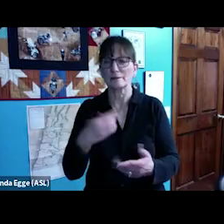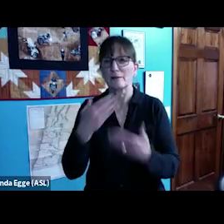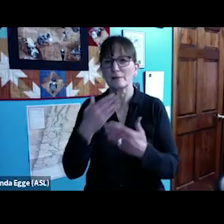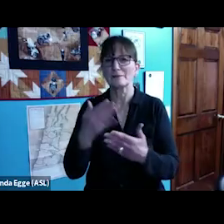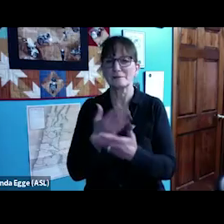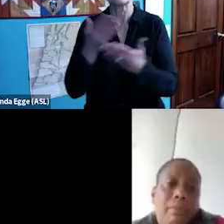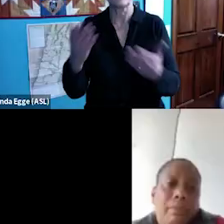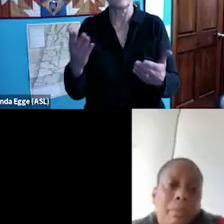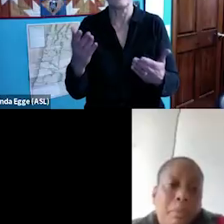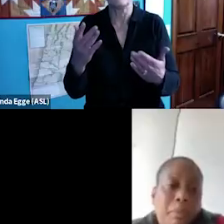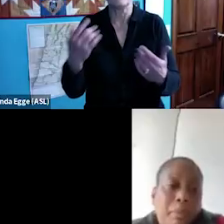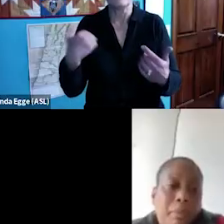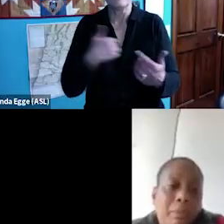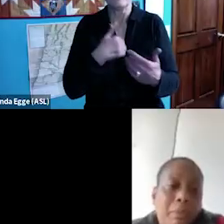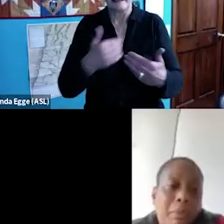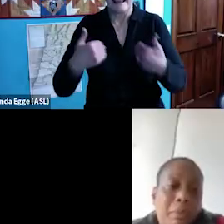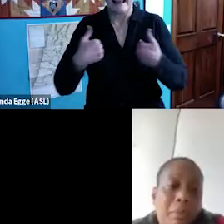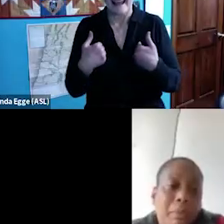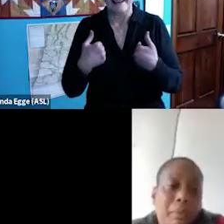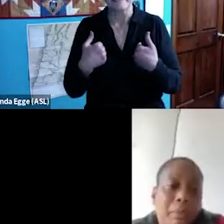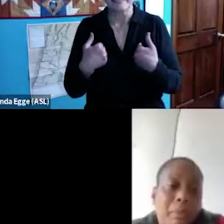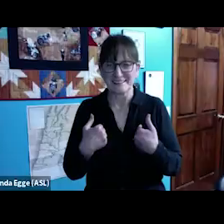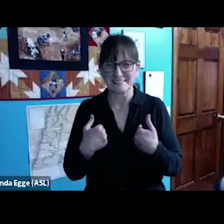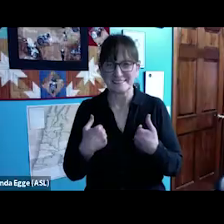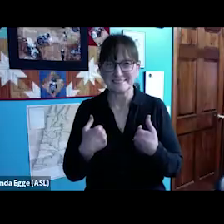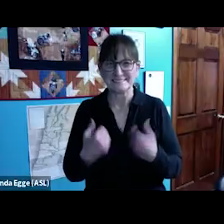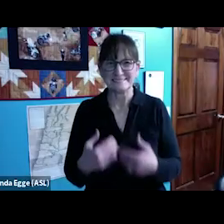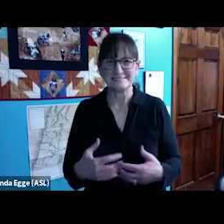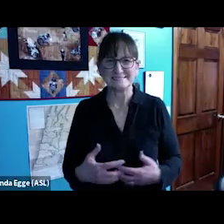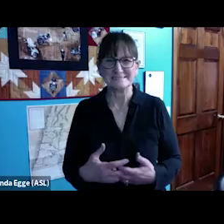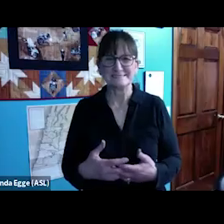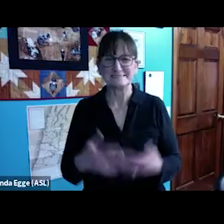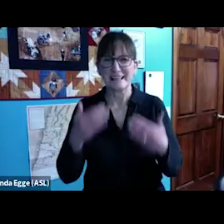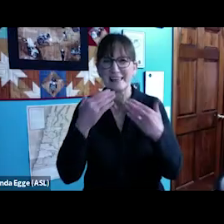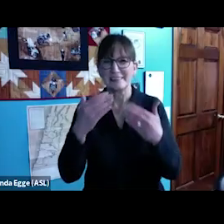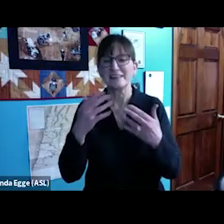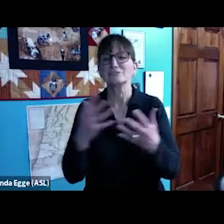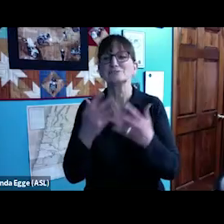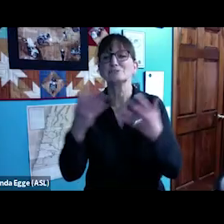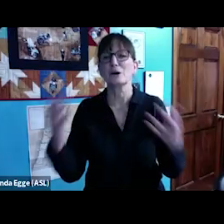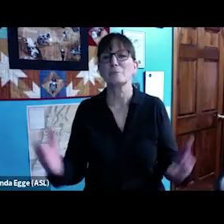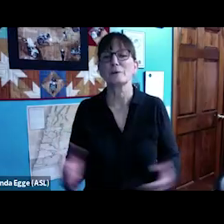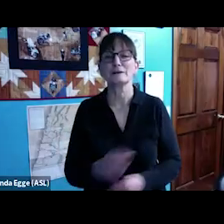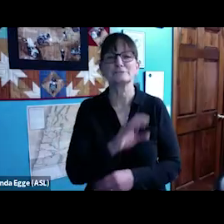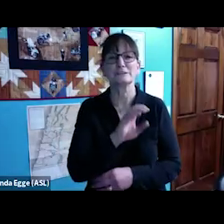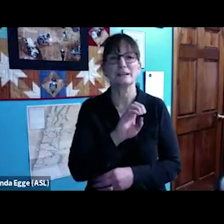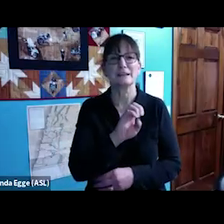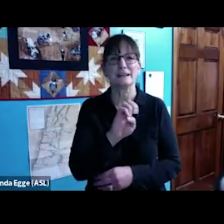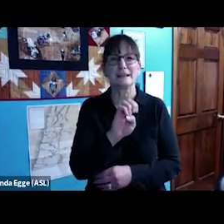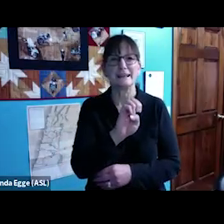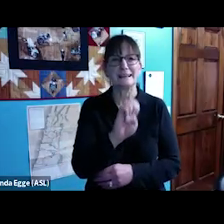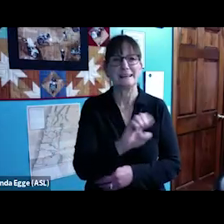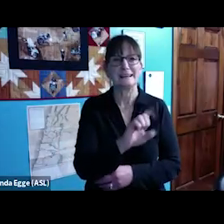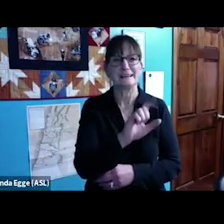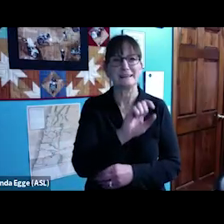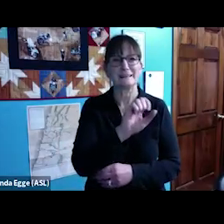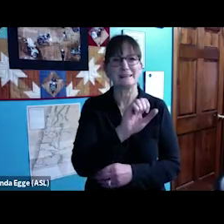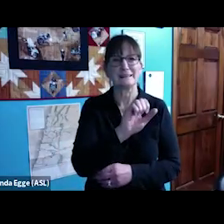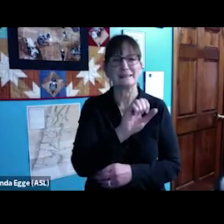donde los clientes necesiten firmar para que mi equipo lo sepa o yo pueda rápidamente pasar a esas páginas y hacer que el cliente firme rápidamente